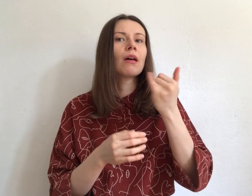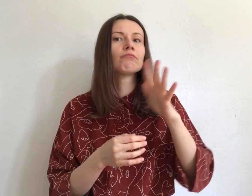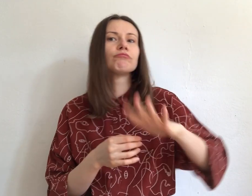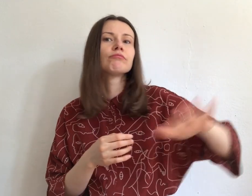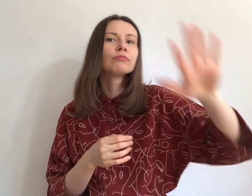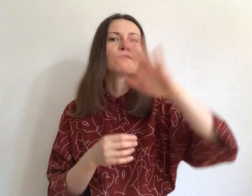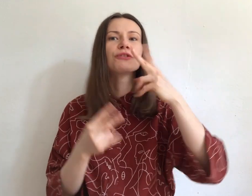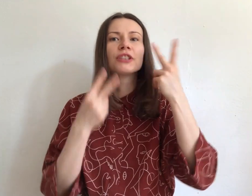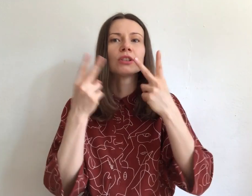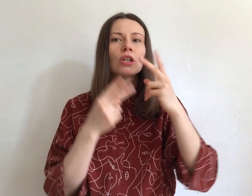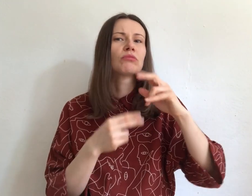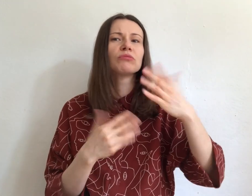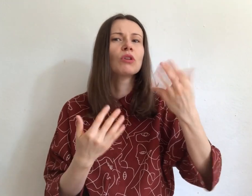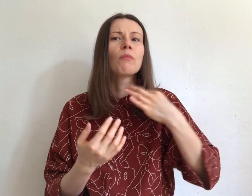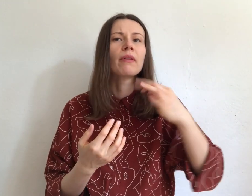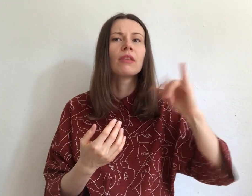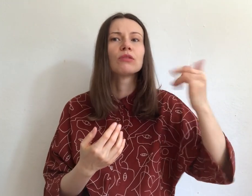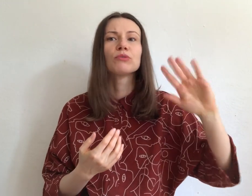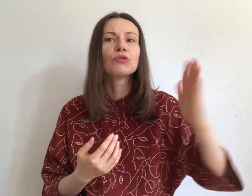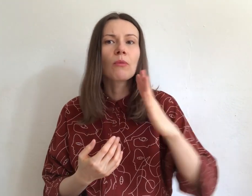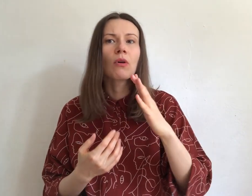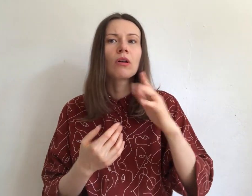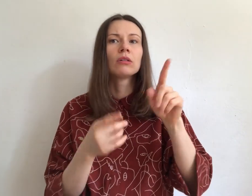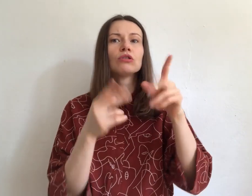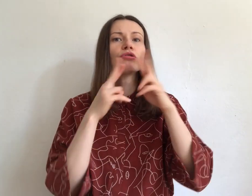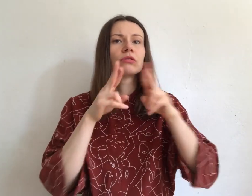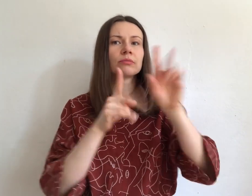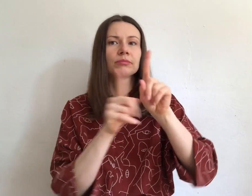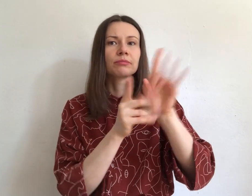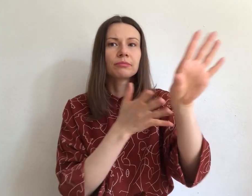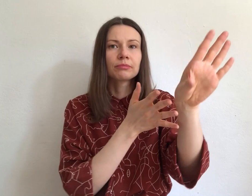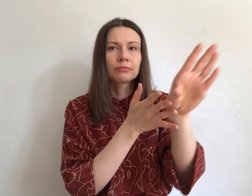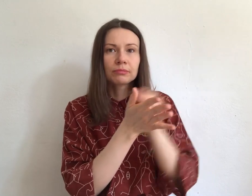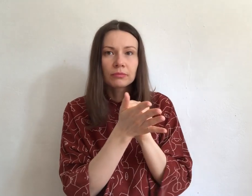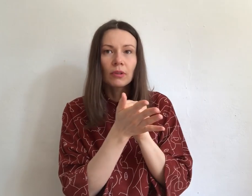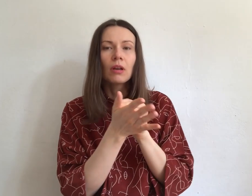jak wygląda wizualnie dana rzecz w rzeczywistości.